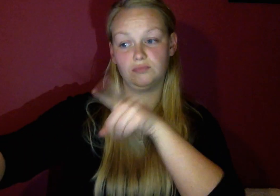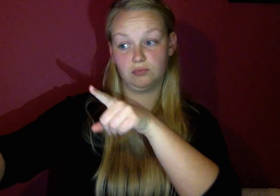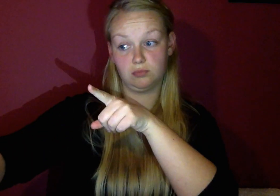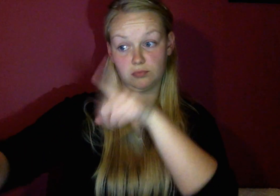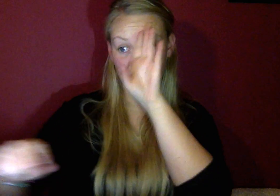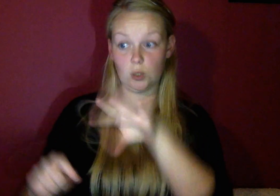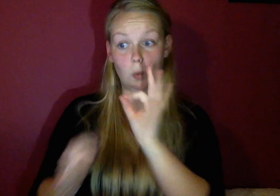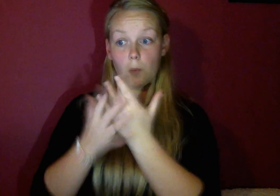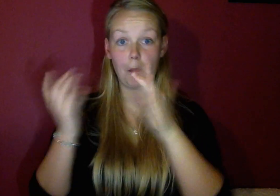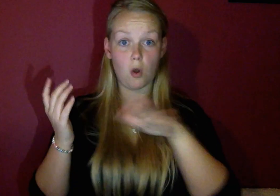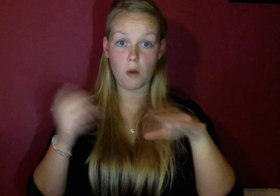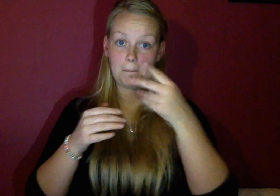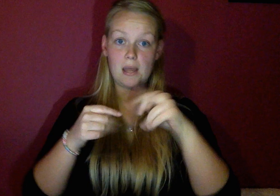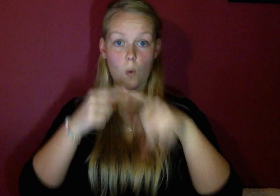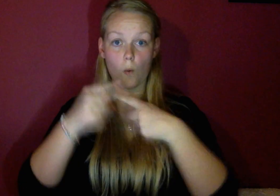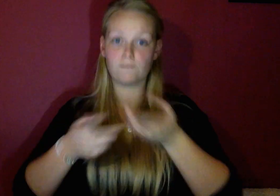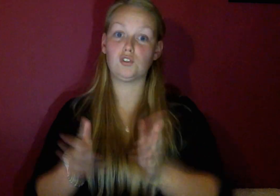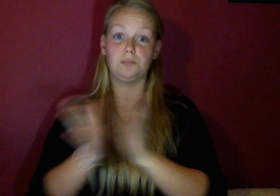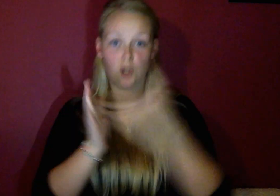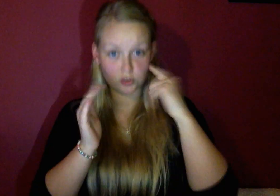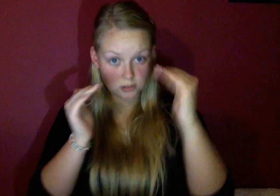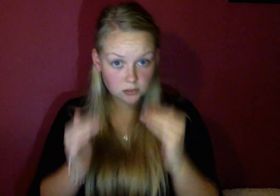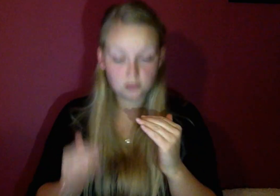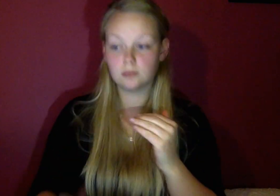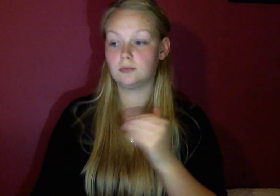Jag frågade "Vet du om hur många barn per år som föds med hörselsnedsättning?"